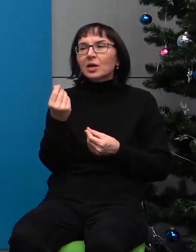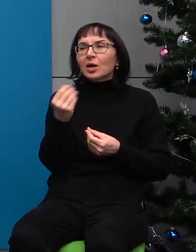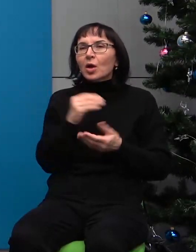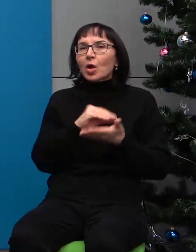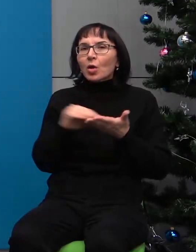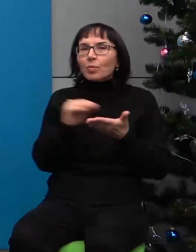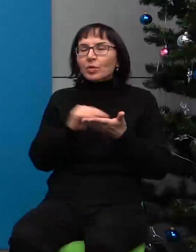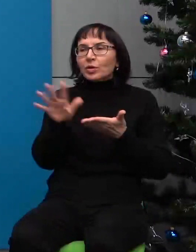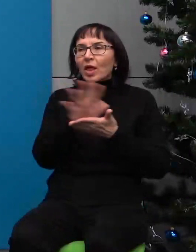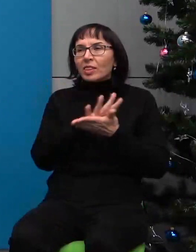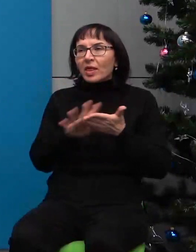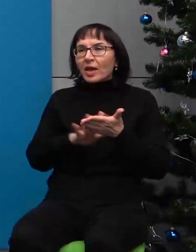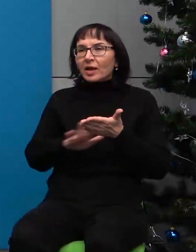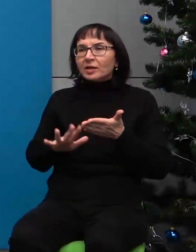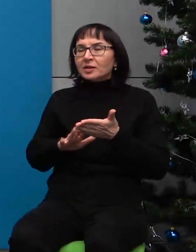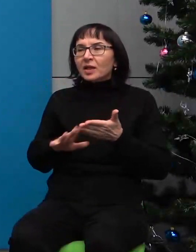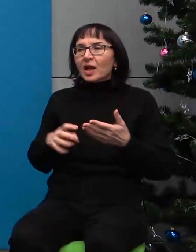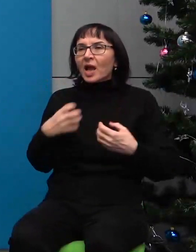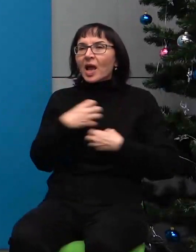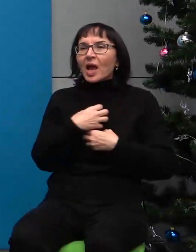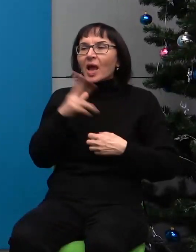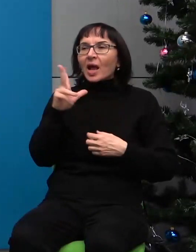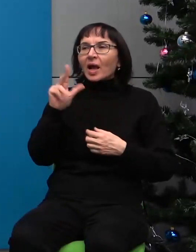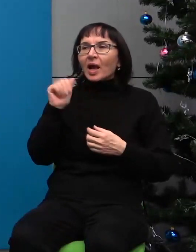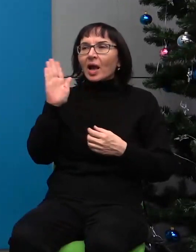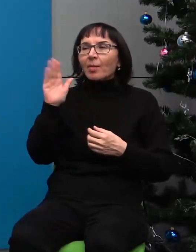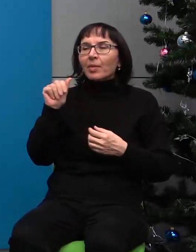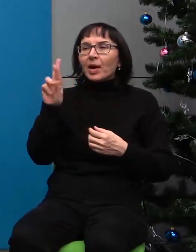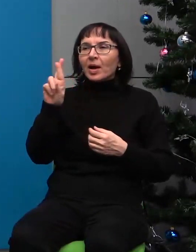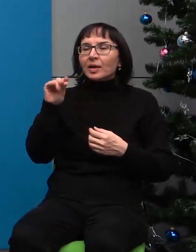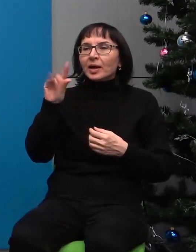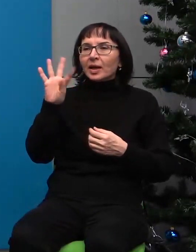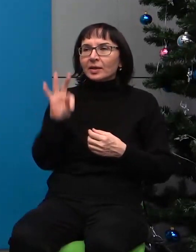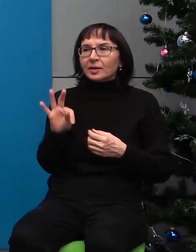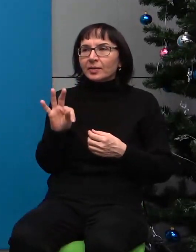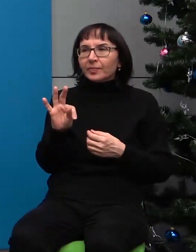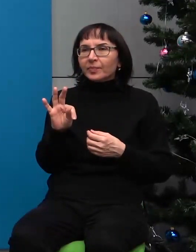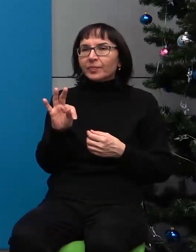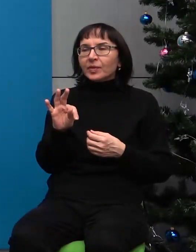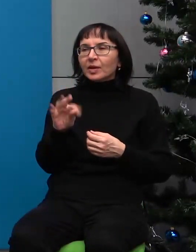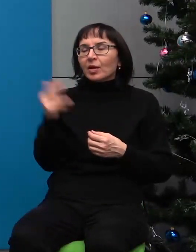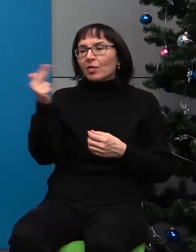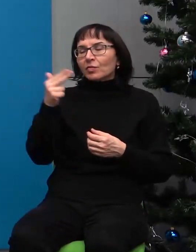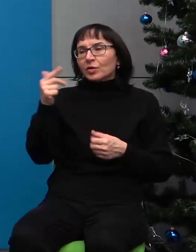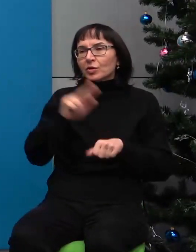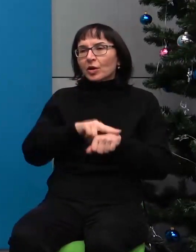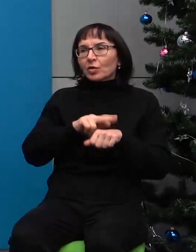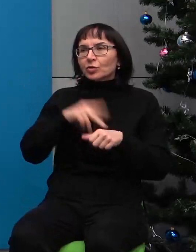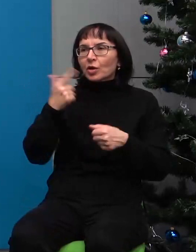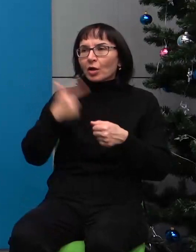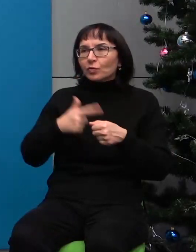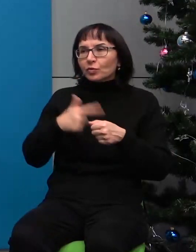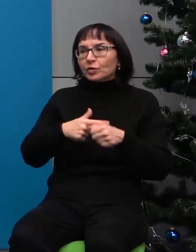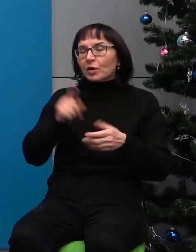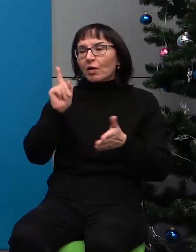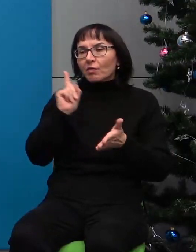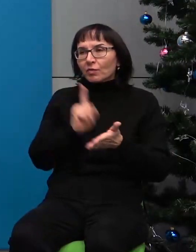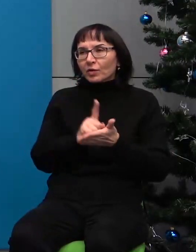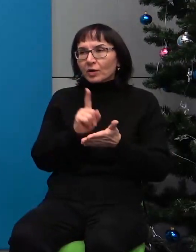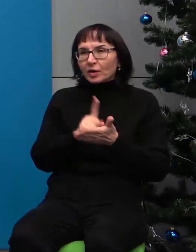Wygraliśmy kiedyś program, może Państwo widzieliście Poligon Kabaretowy na Polsacie w niedzielę o 20, no to kiedyś wygraliśmy z Kabaretem Polewka